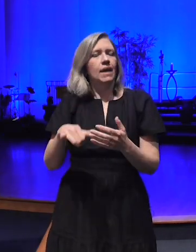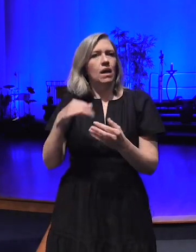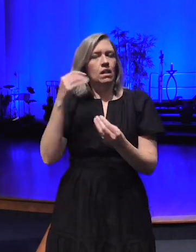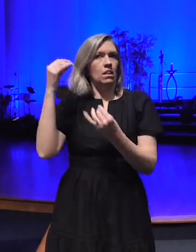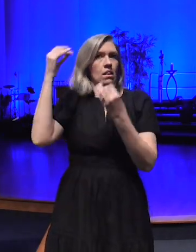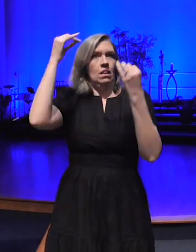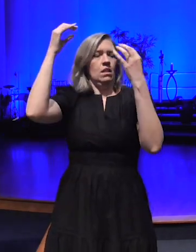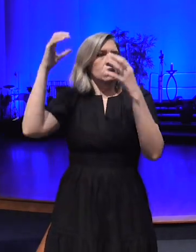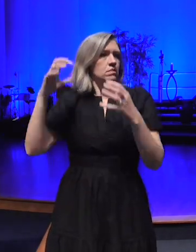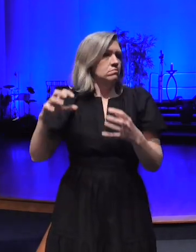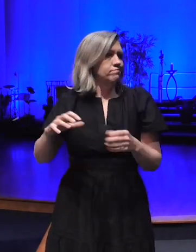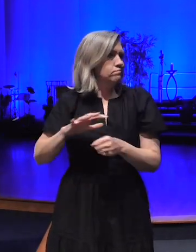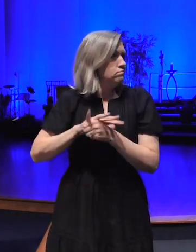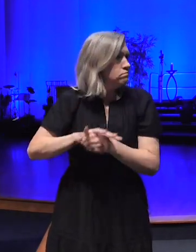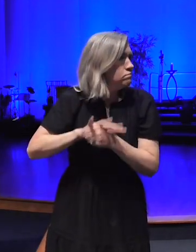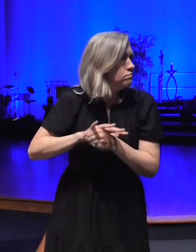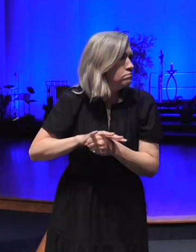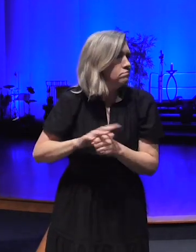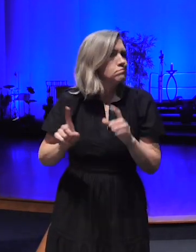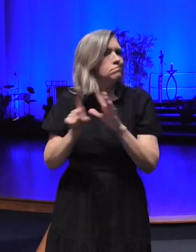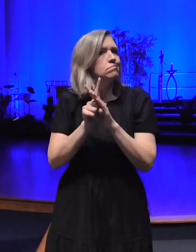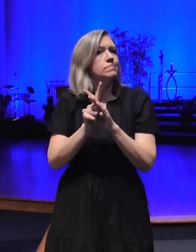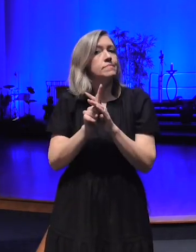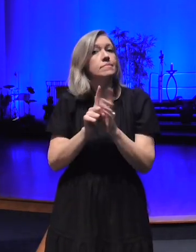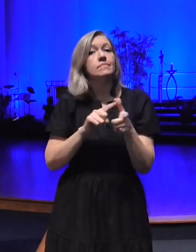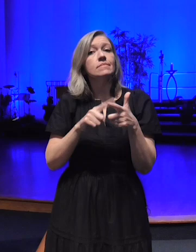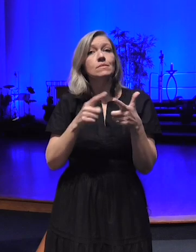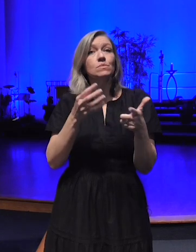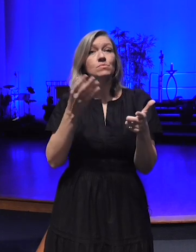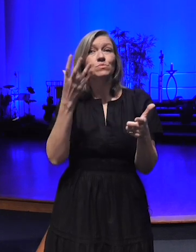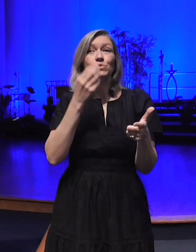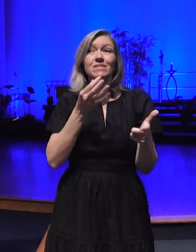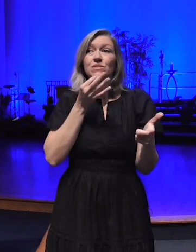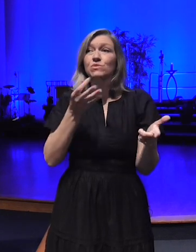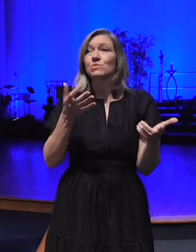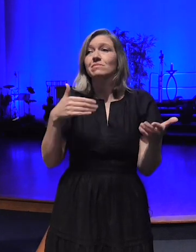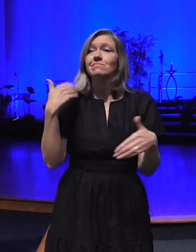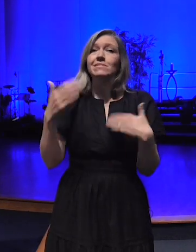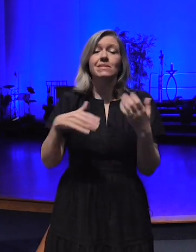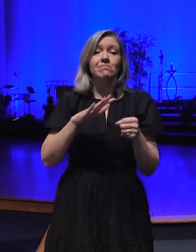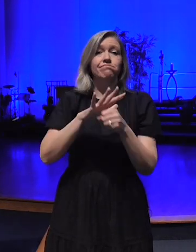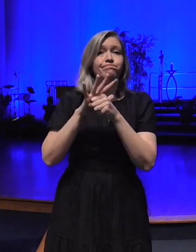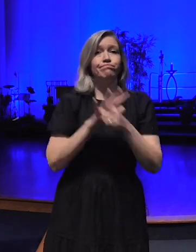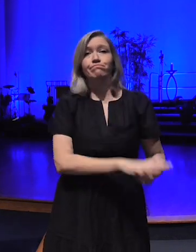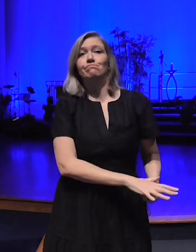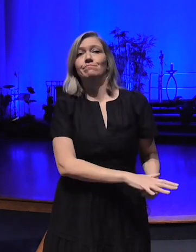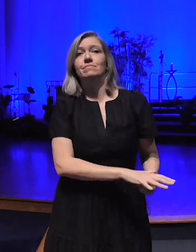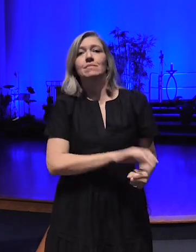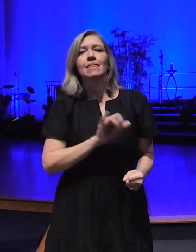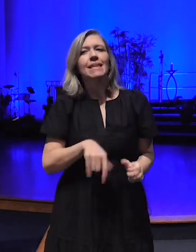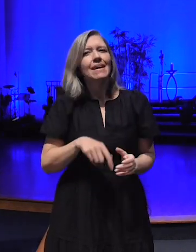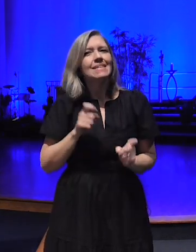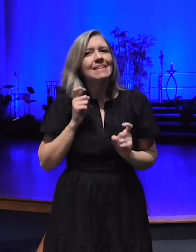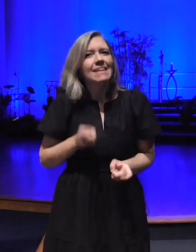muy pronto hemos arrasado efectivamente ese regalo de la Esencia más profunda y estoy seguro